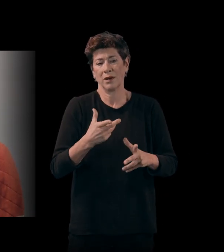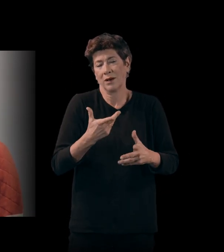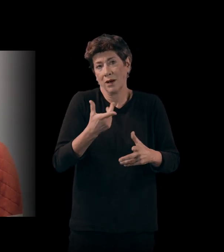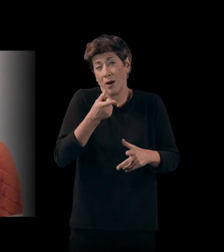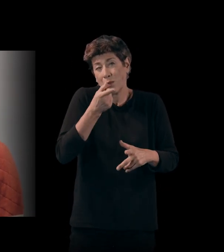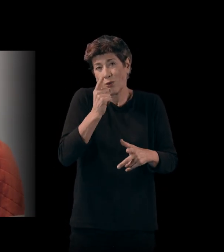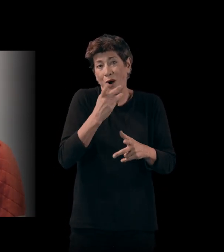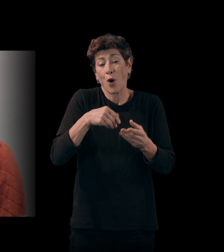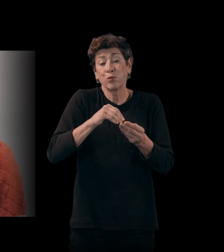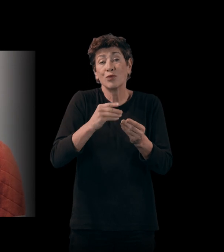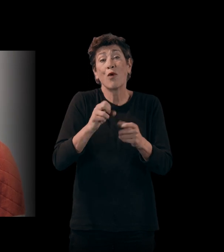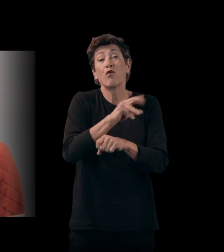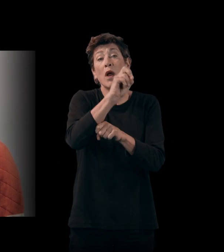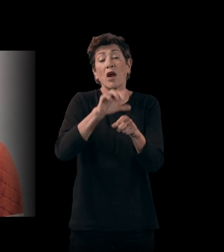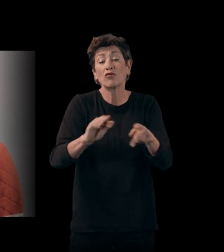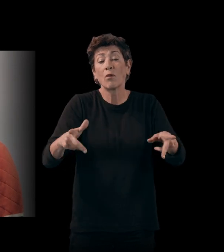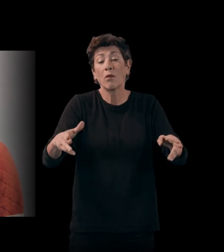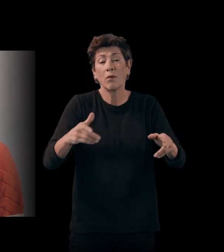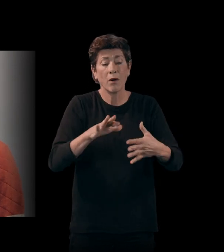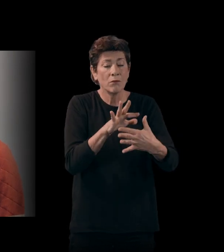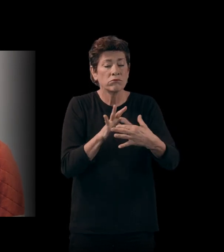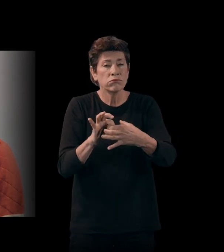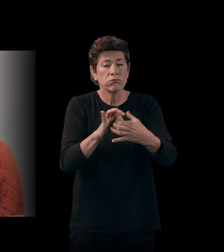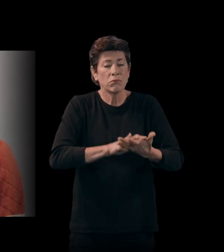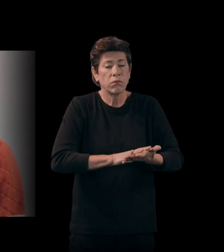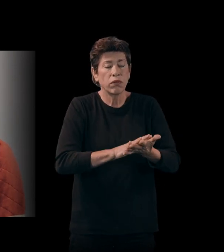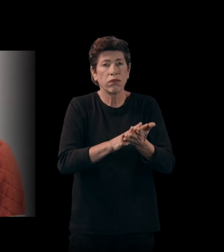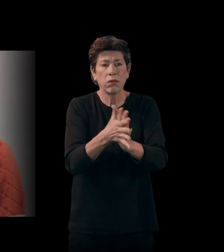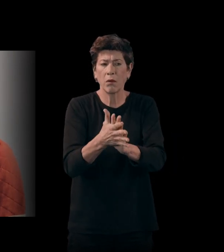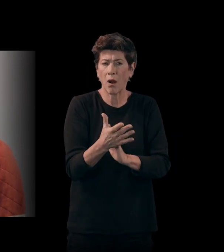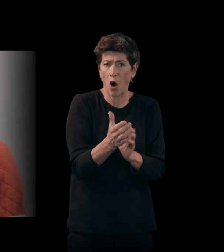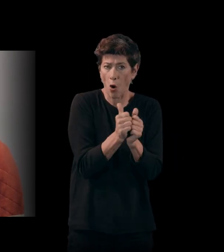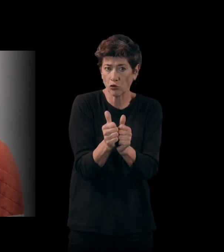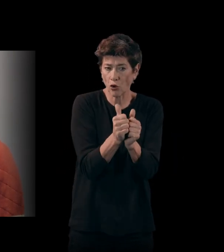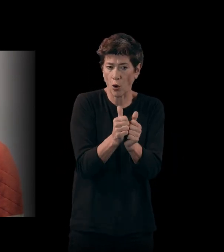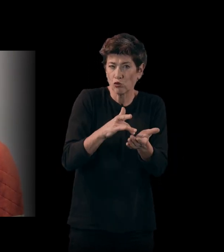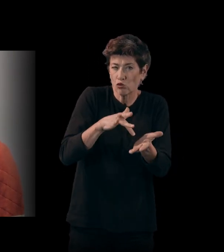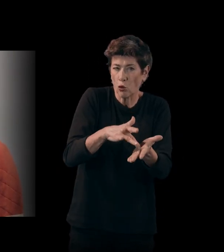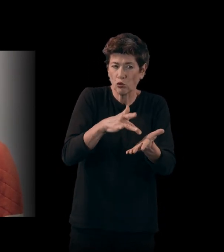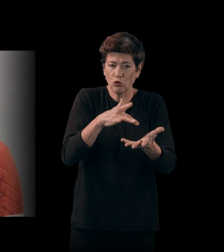pendant ces voyages, parce qu'on vit des choses intenses ensemble.